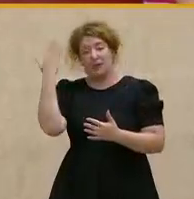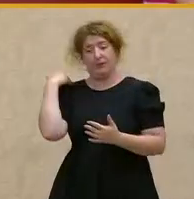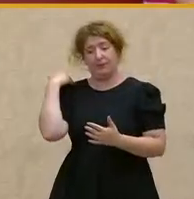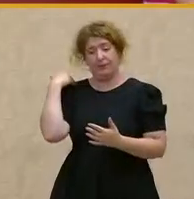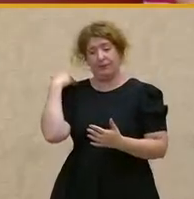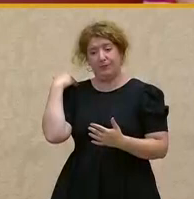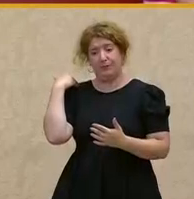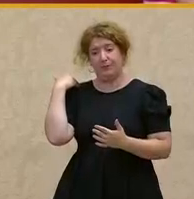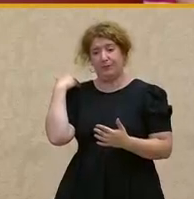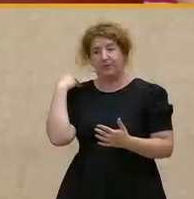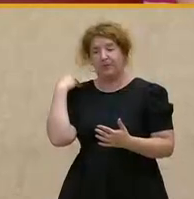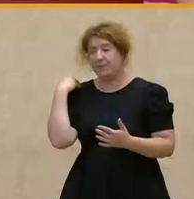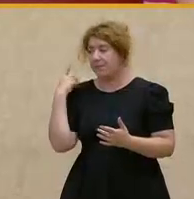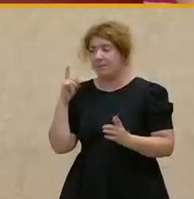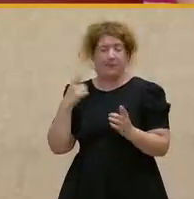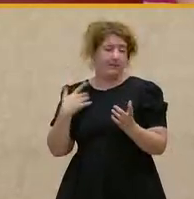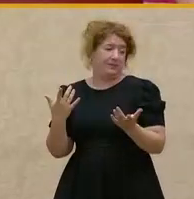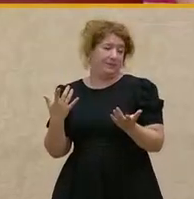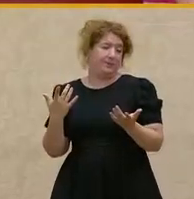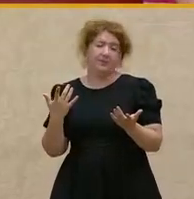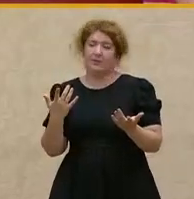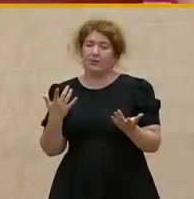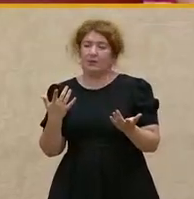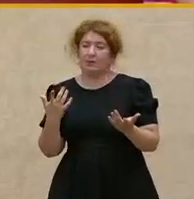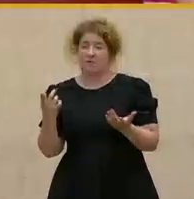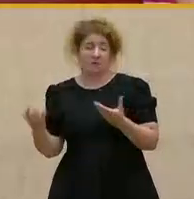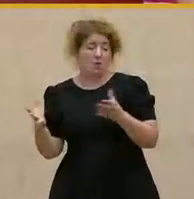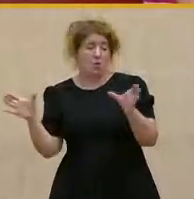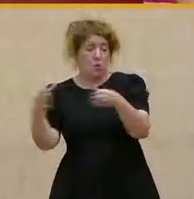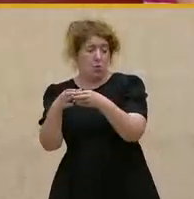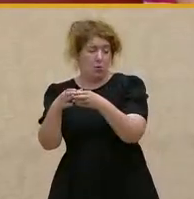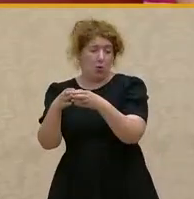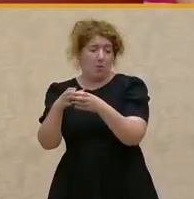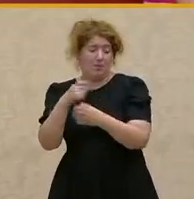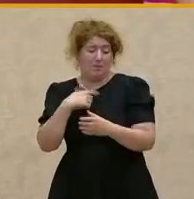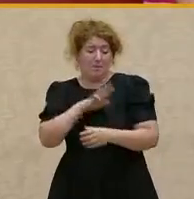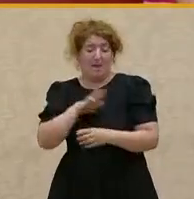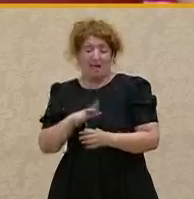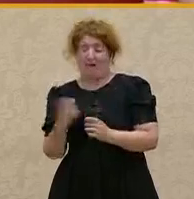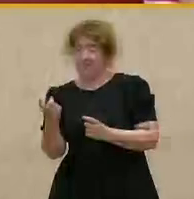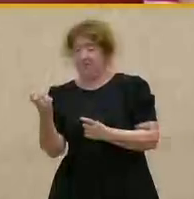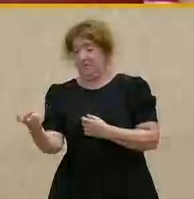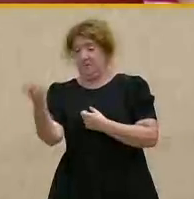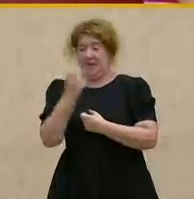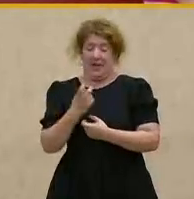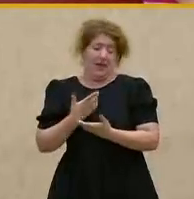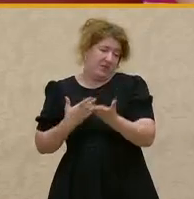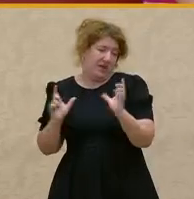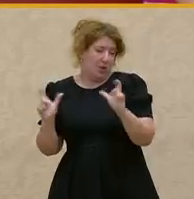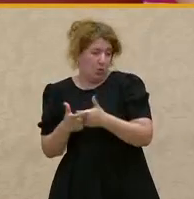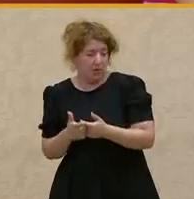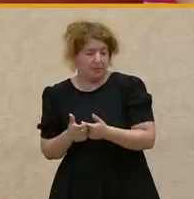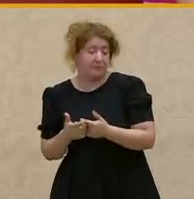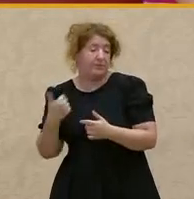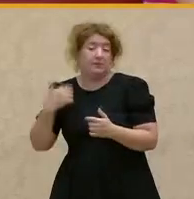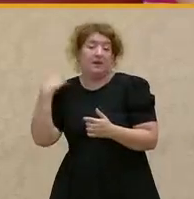de recibirle a usted con el Grupo Popular y le transmitimos entonces y ratificamos hoy aquí todo